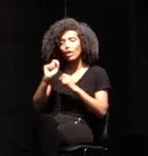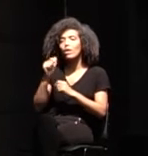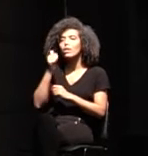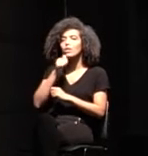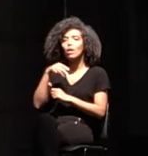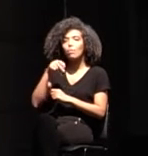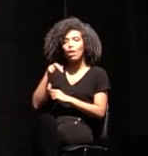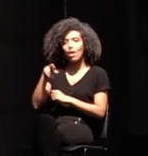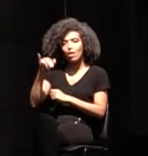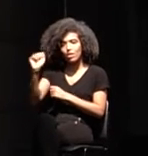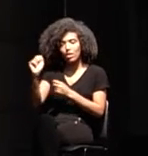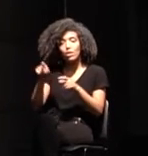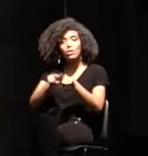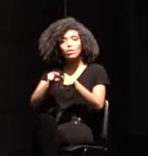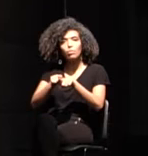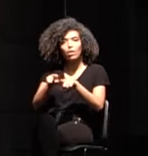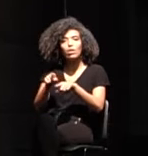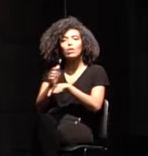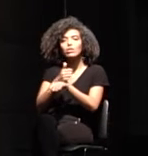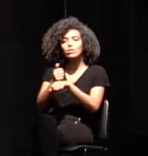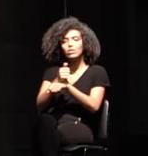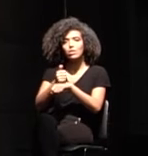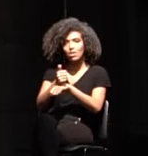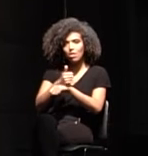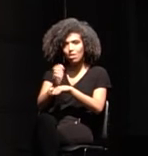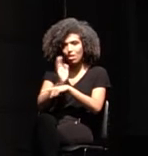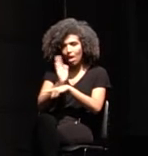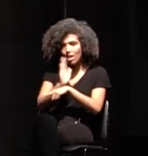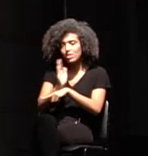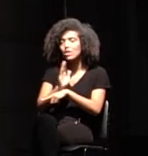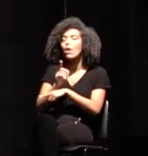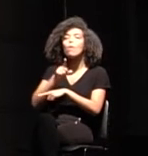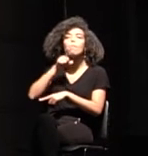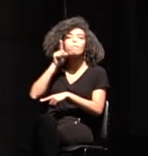do cineasta da vanguarda norte-americana Jonas Mekas,